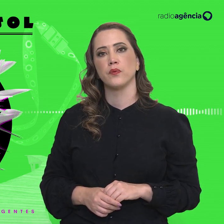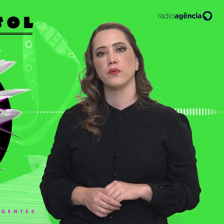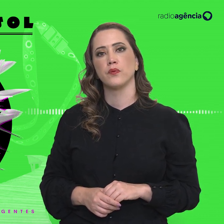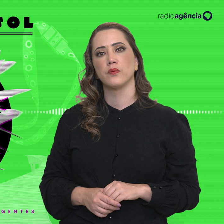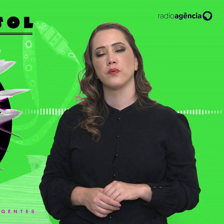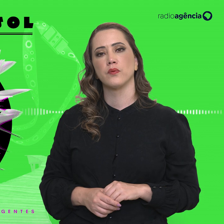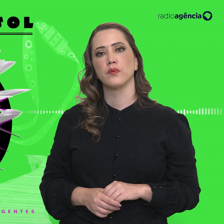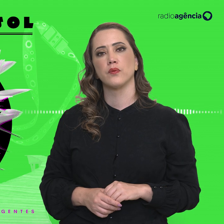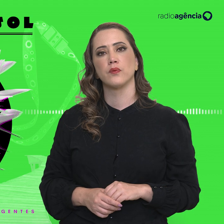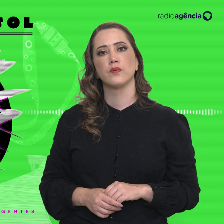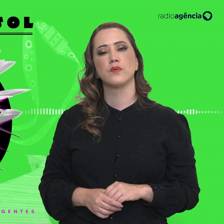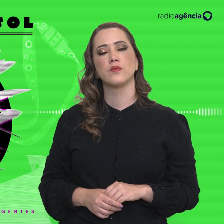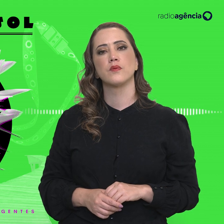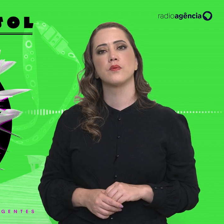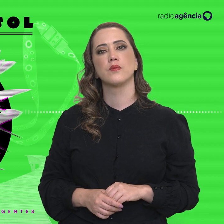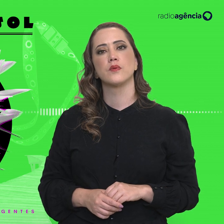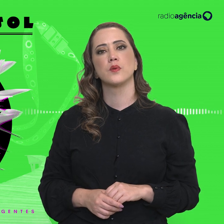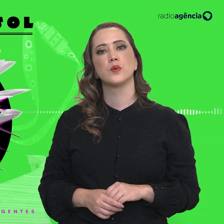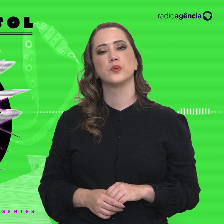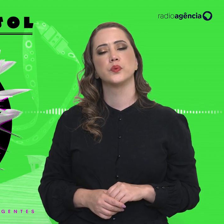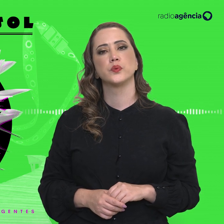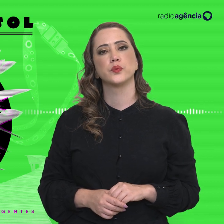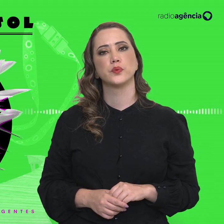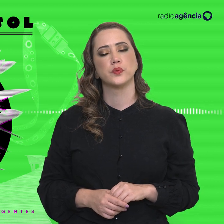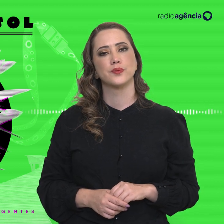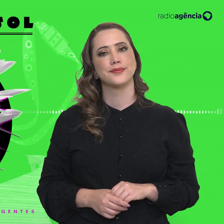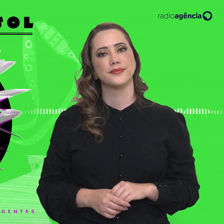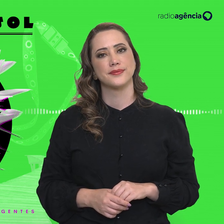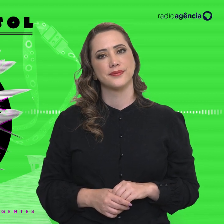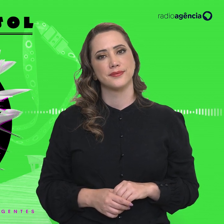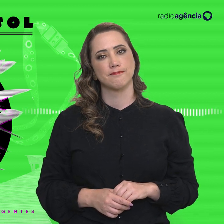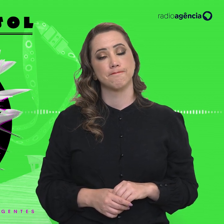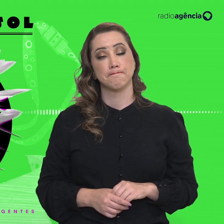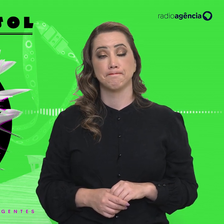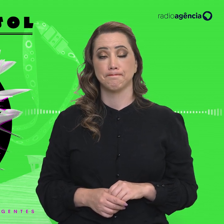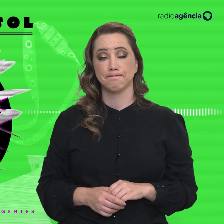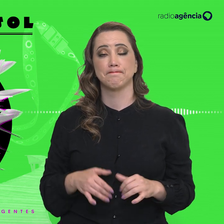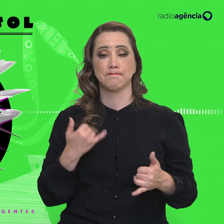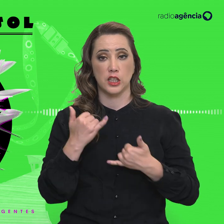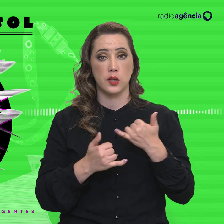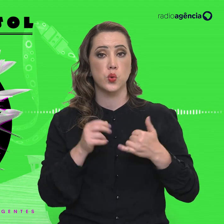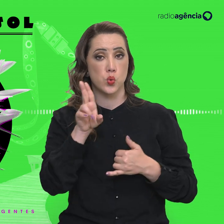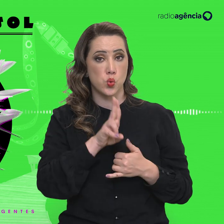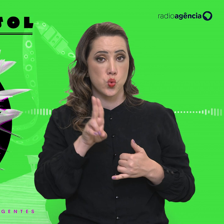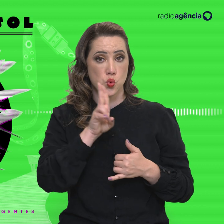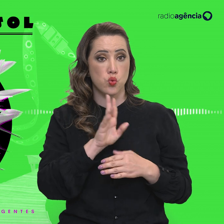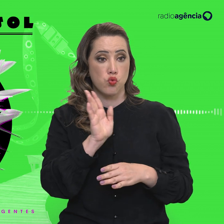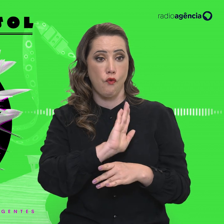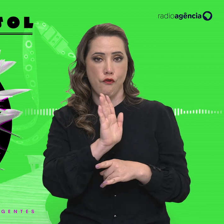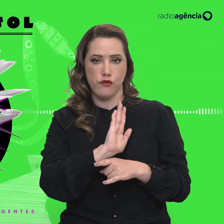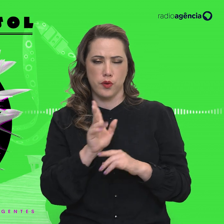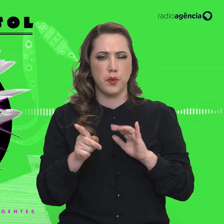Professor! [fim da trilha do Macgyver] 🎶 [Patrícia] Brincadeiras à parte, nossos entrevistados desenvolveram suas próprias